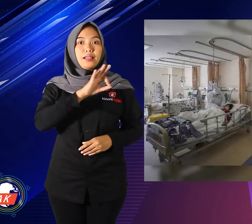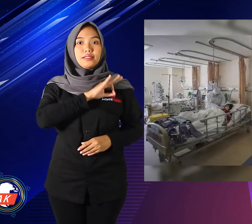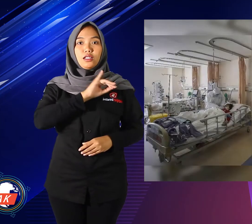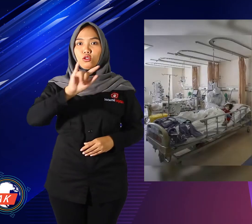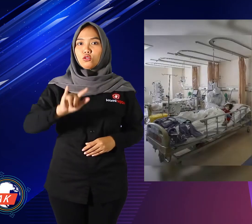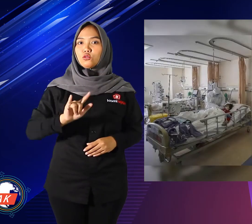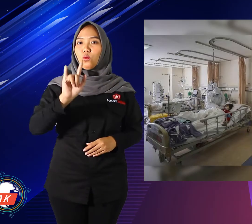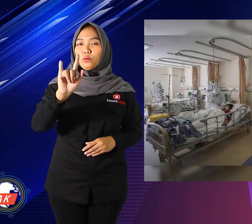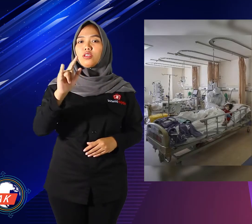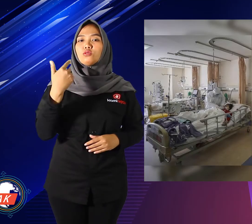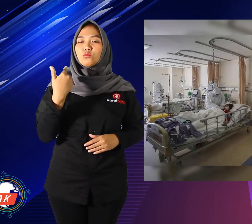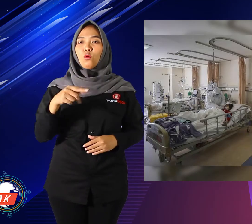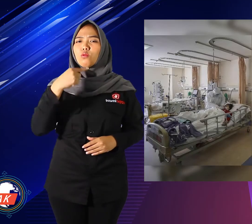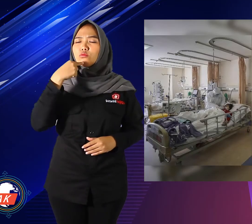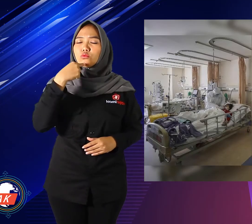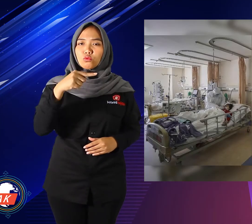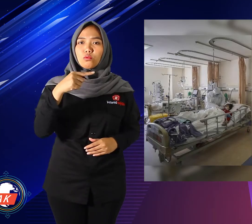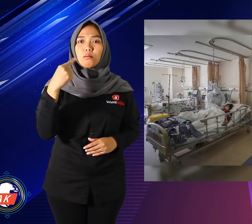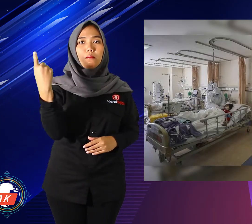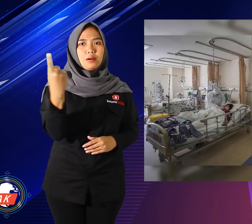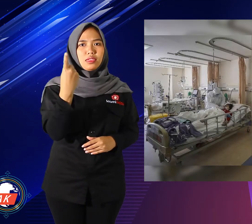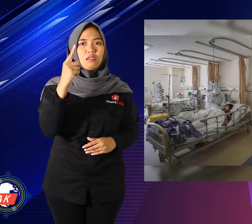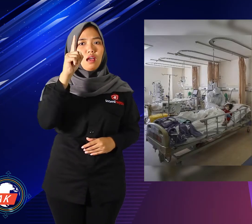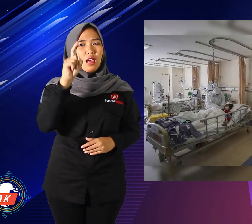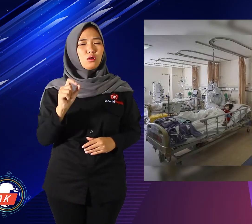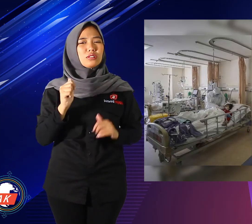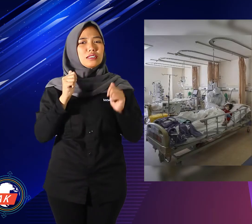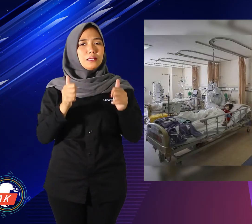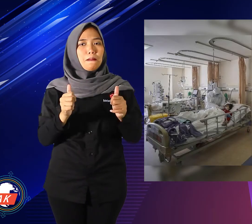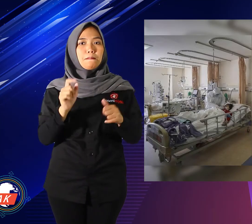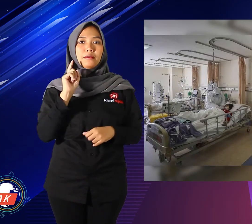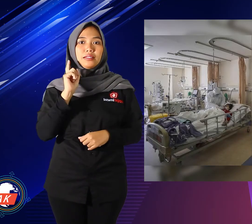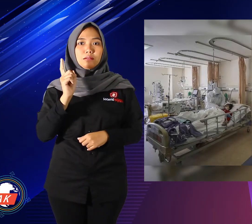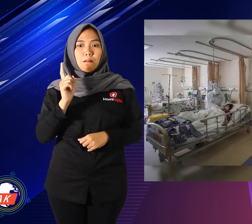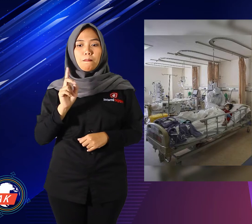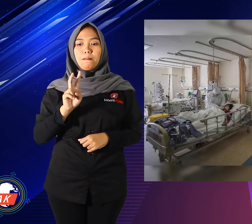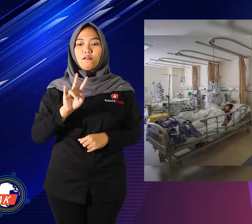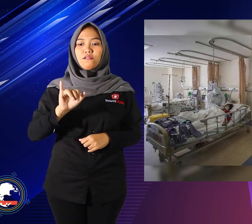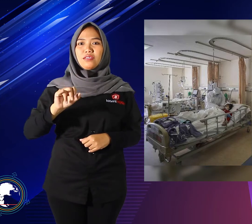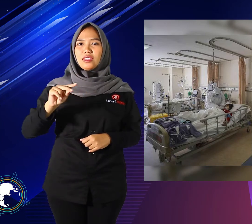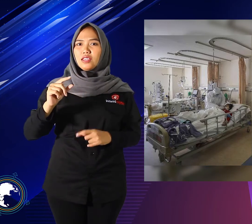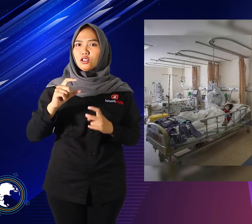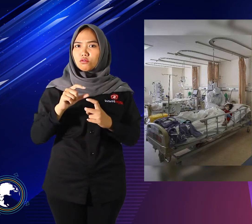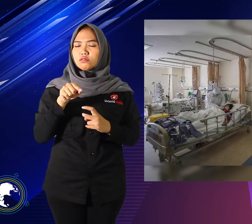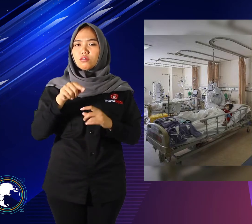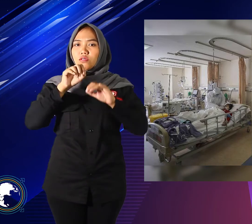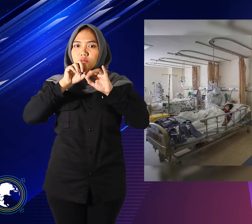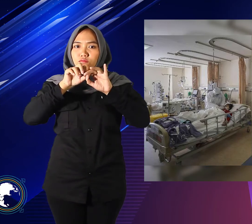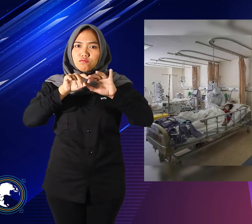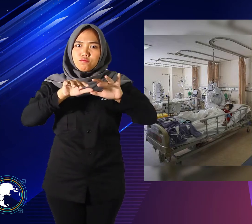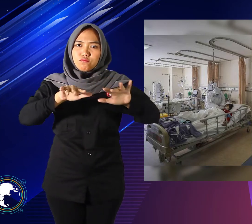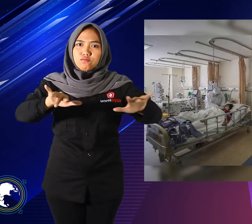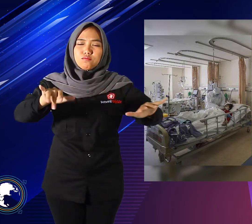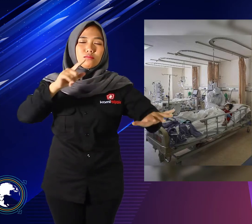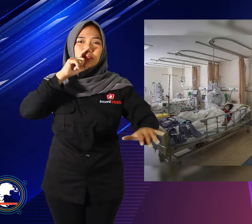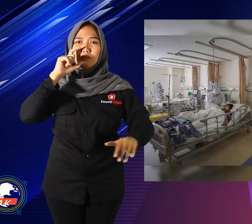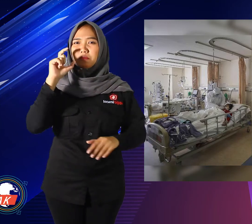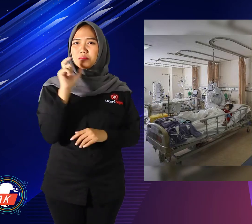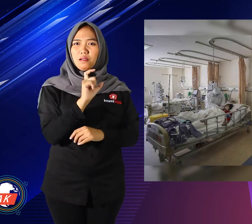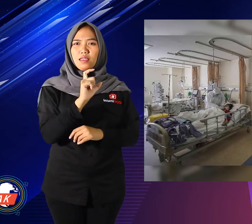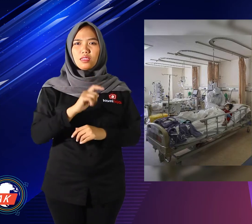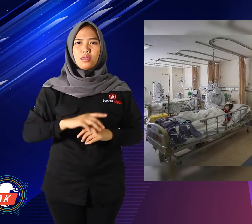Presiden Jokowi mengatakan bahwa pemerintah siap menangani penyebaran virus Corona,